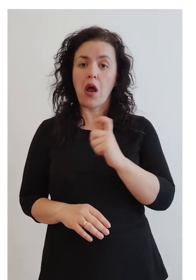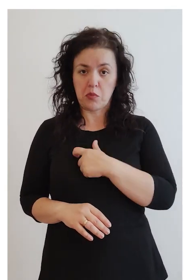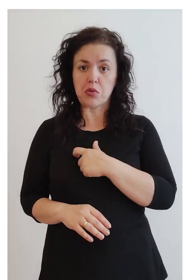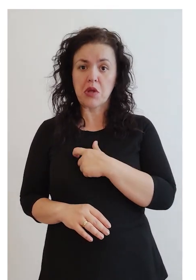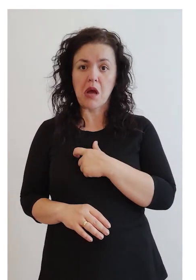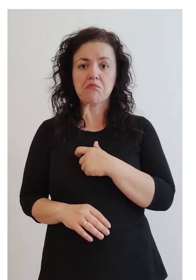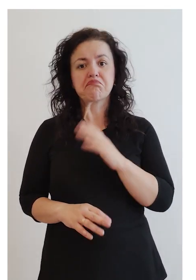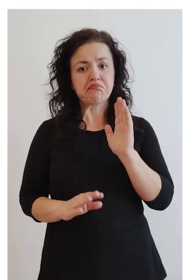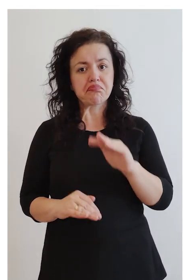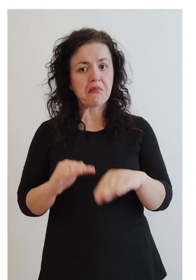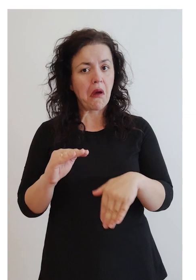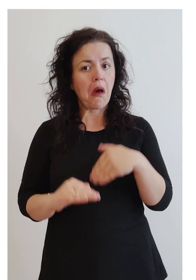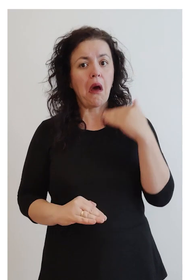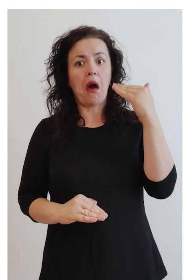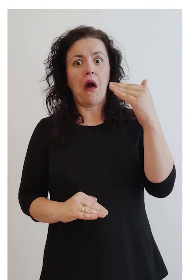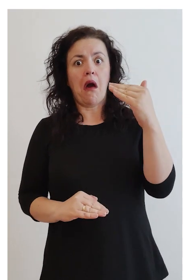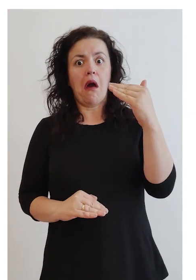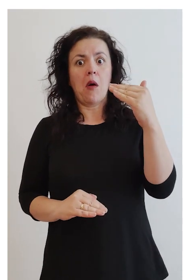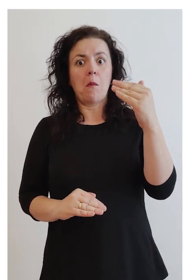Nu încercați să vă luptați cu un hoț!